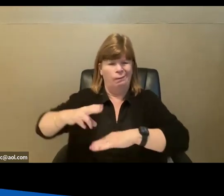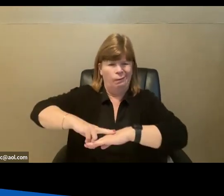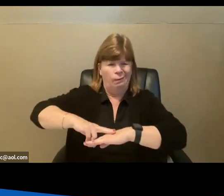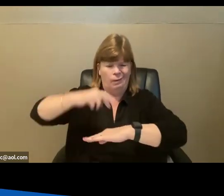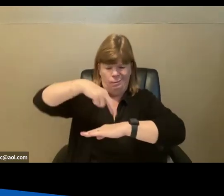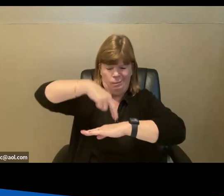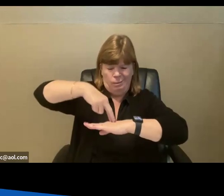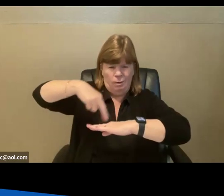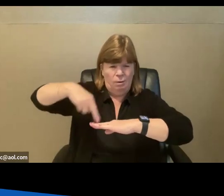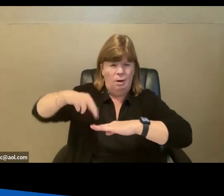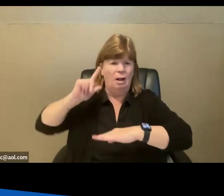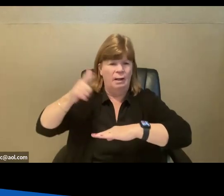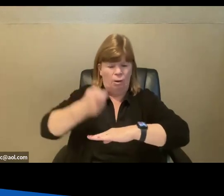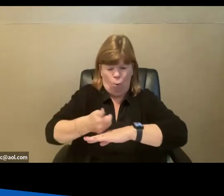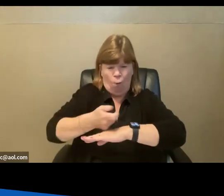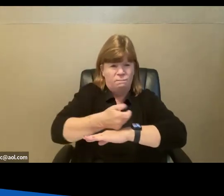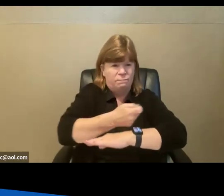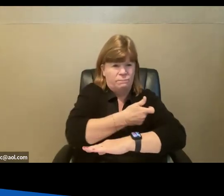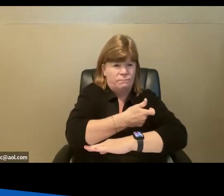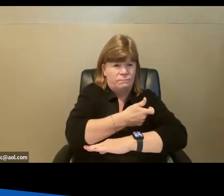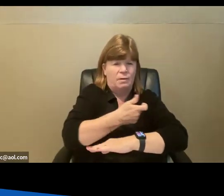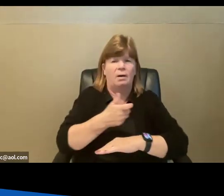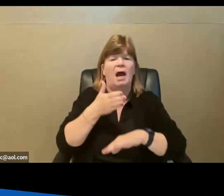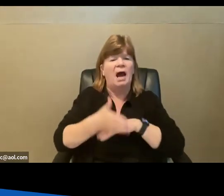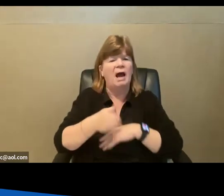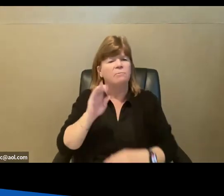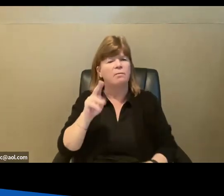vuelven más tarde y se la quitan después de que el hueso haya sanado.